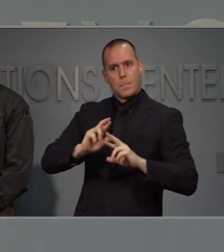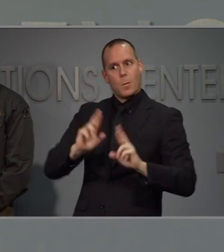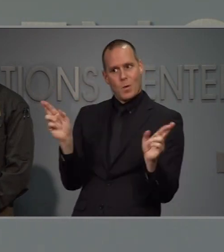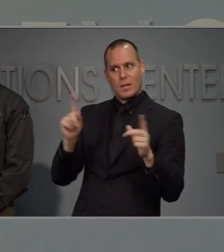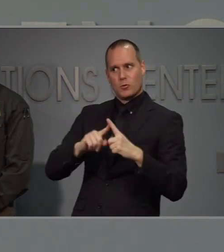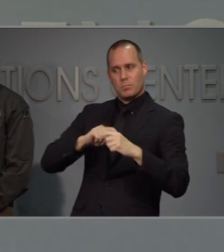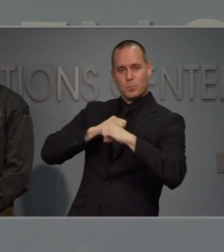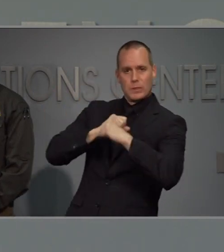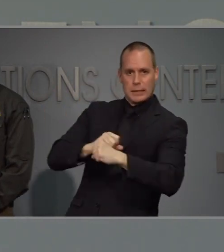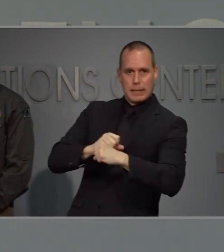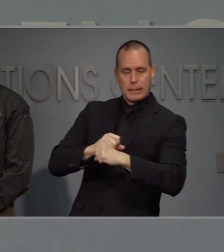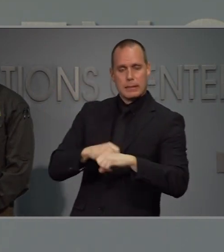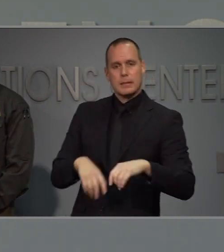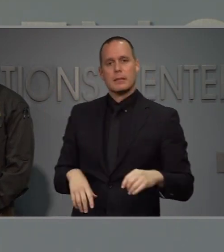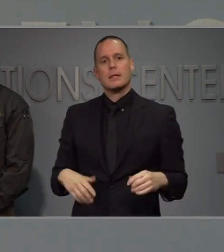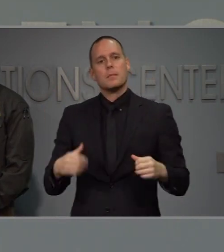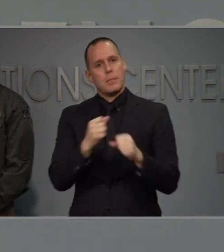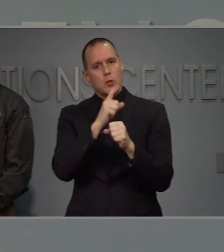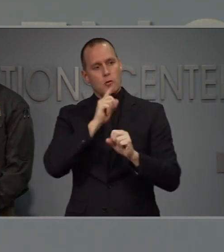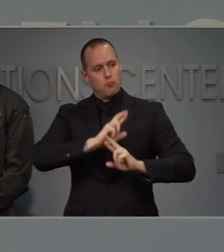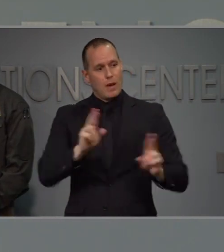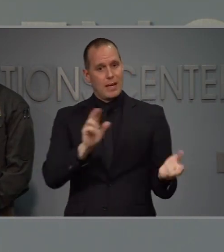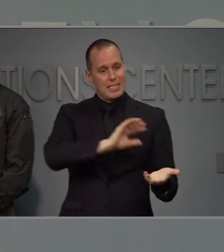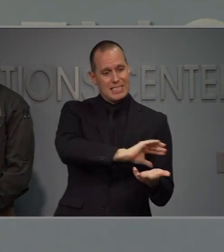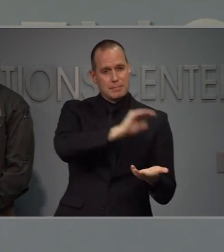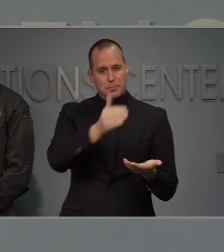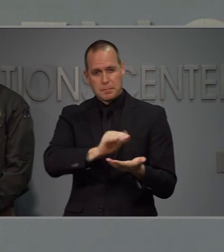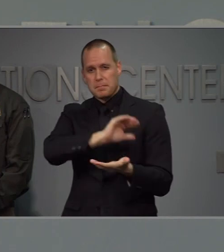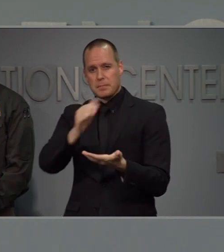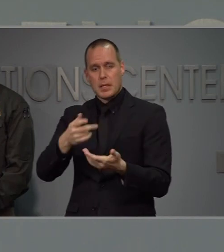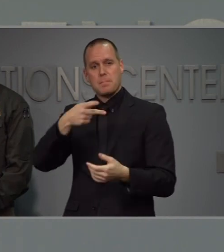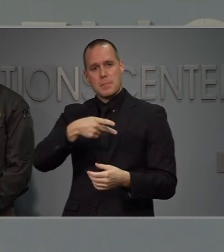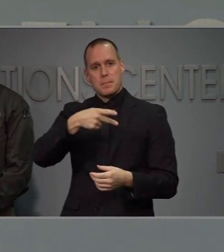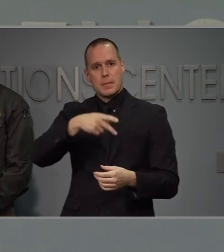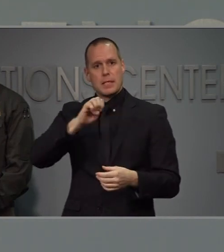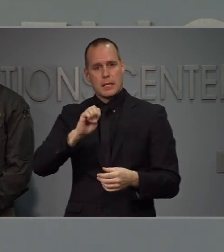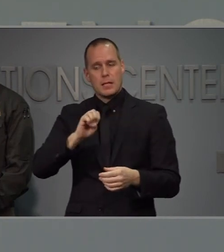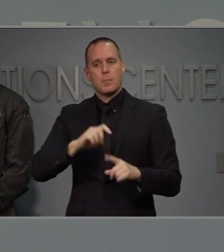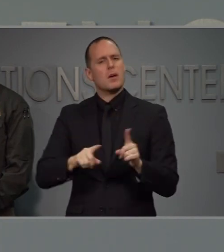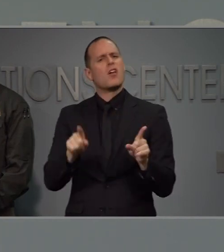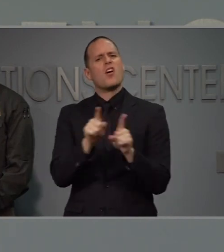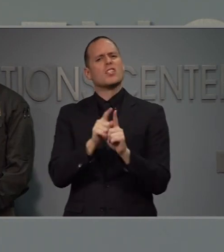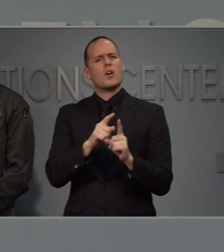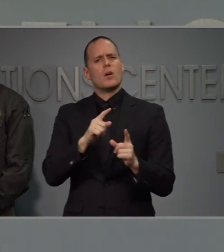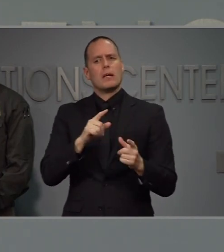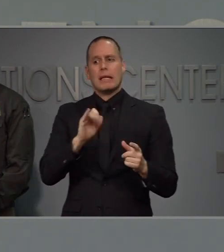puedan poder contestar esto y gracias al plan de los hospitales para que nosotros tengamos suficiente, equipo de